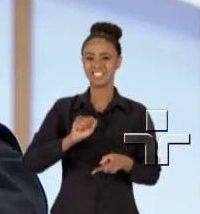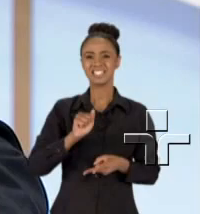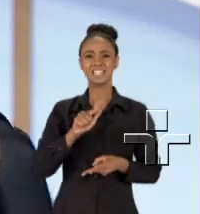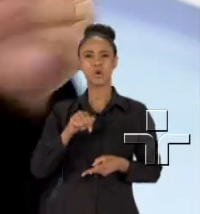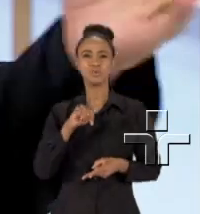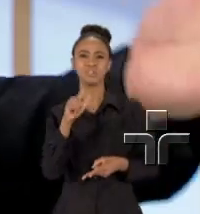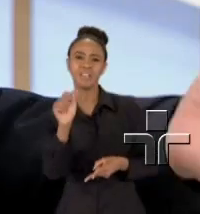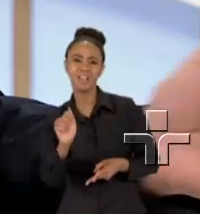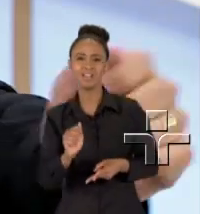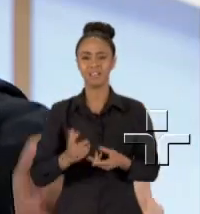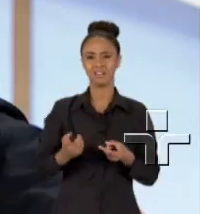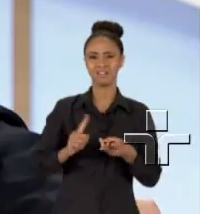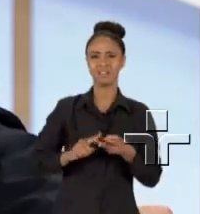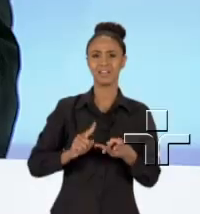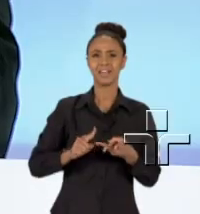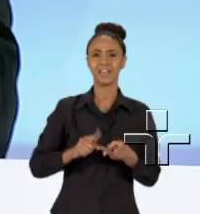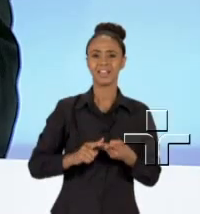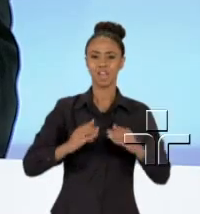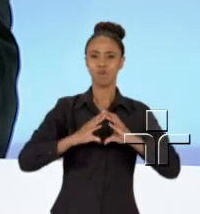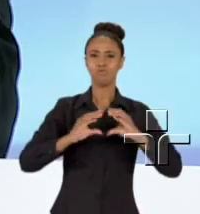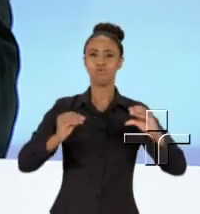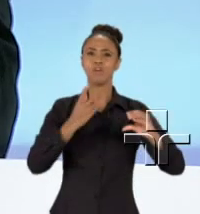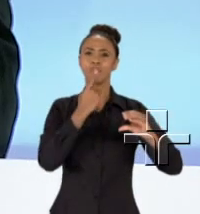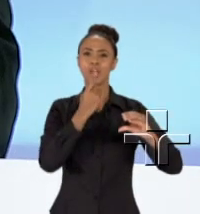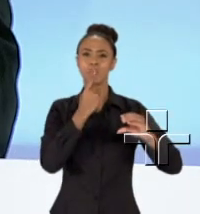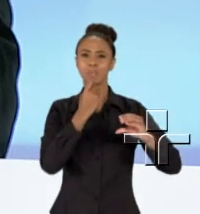pimentão, eu já troquei, você entendeu?